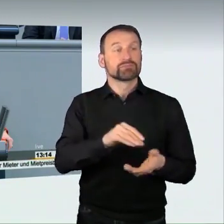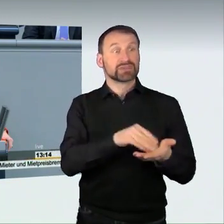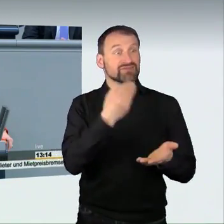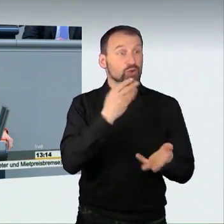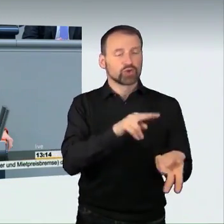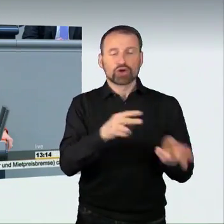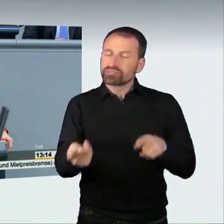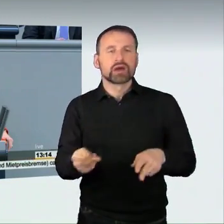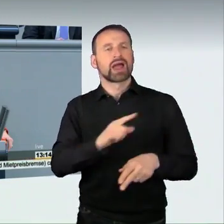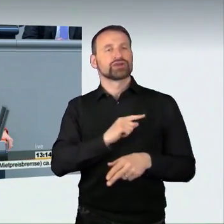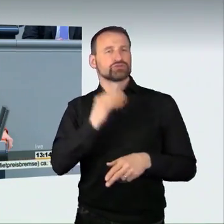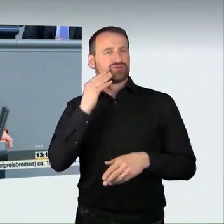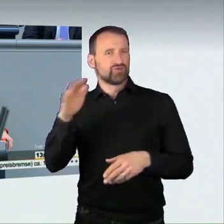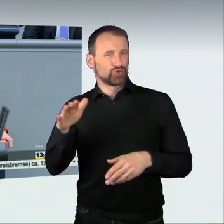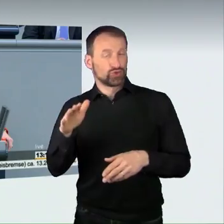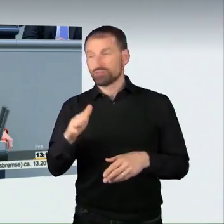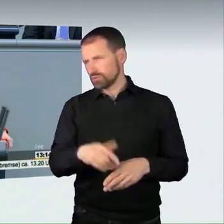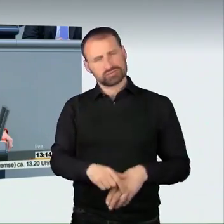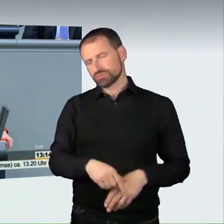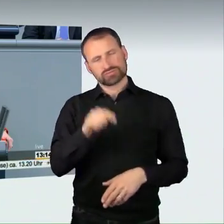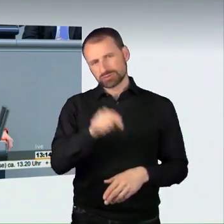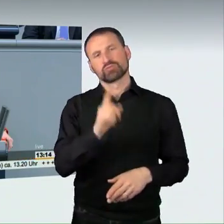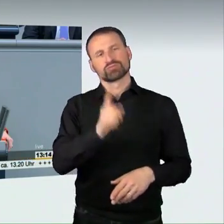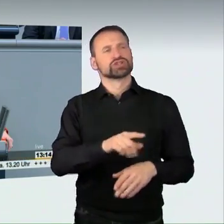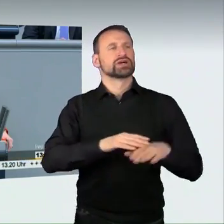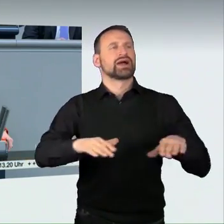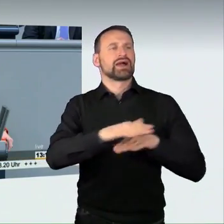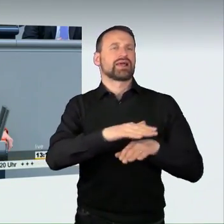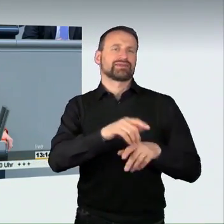sind auch die Bundesländer gefragt; denn die Länder können gemäß § 577a BGB